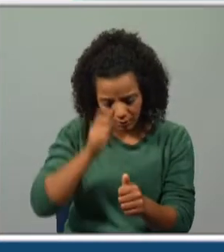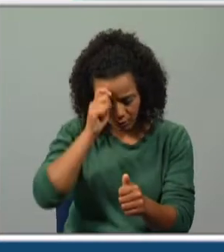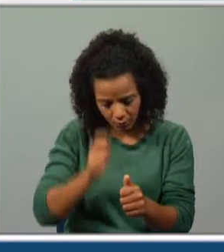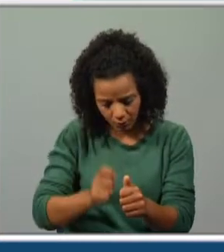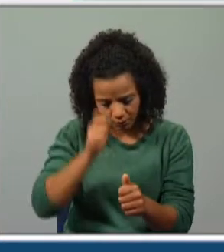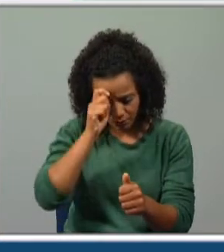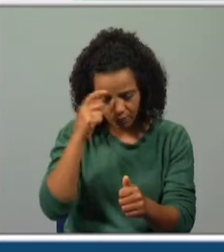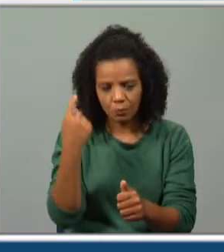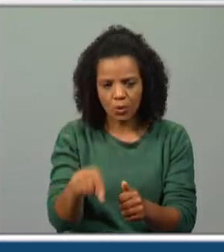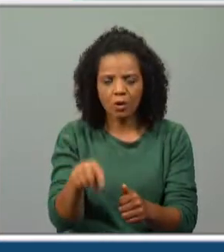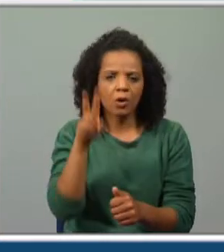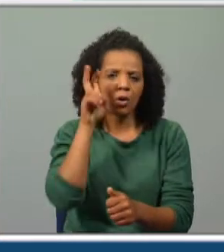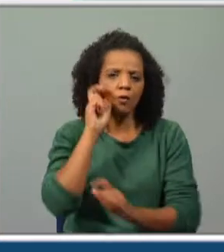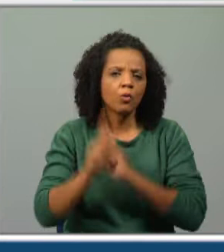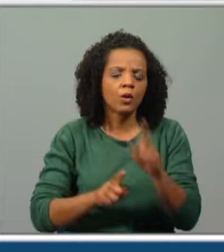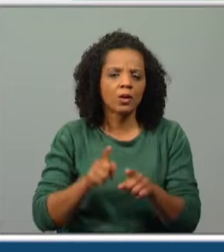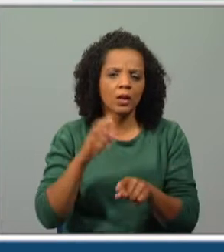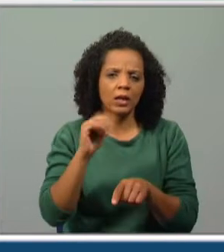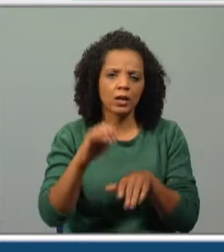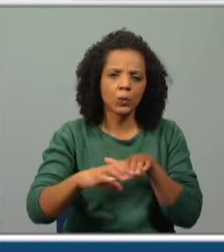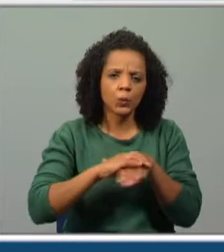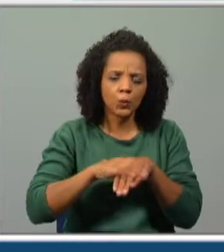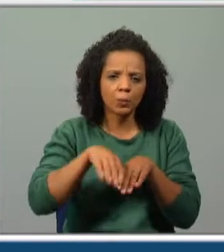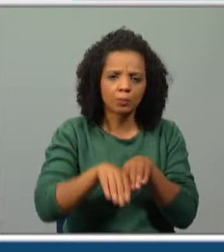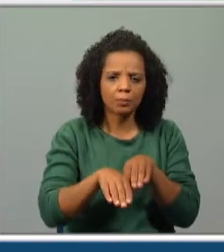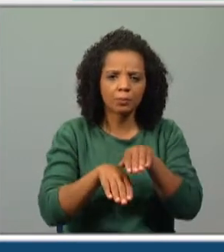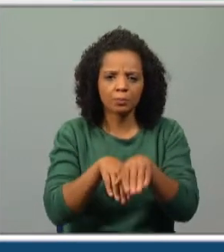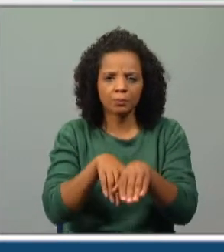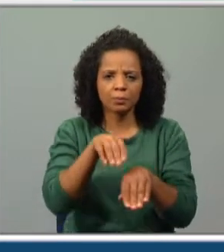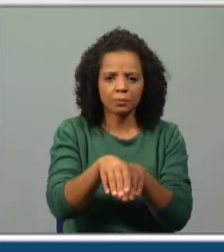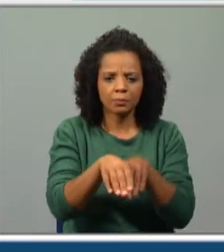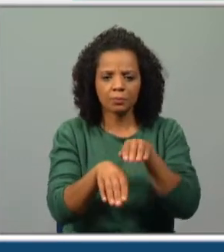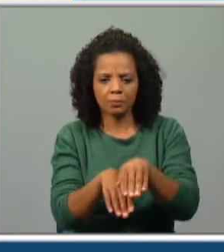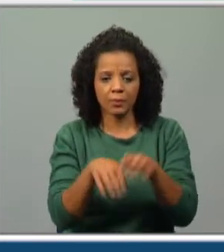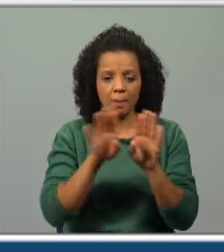apenas se ouviu roçar das sandálias nas Lajes as espécies portas do Tesouro 只有涼鞋的摩擦石板寶藏門物種